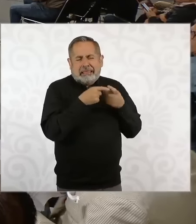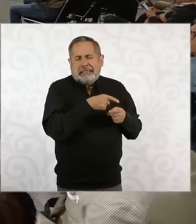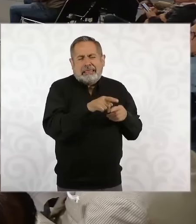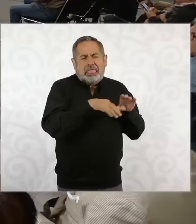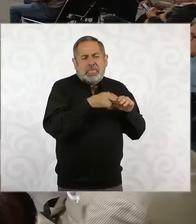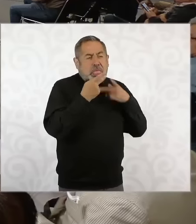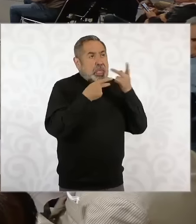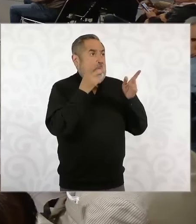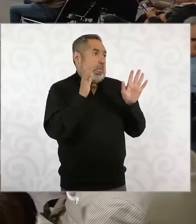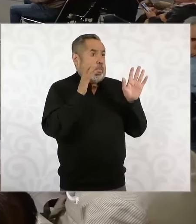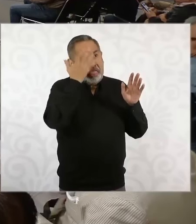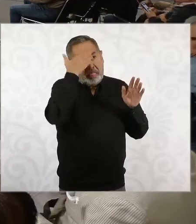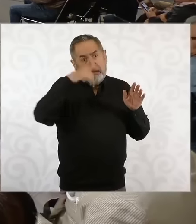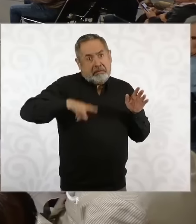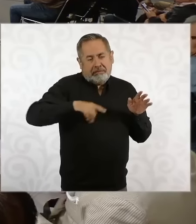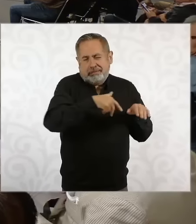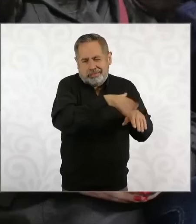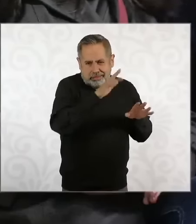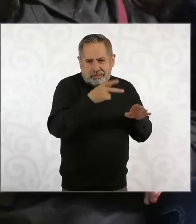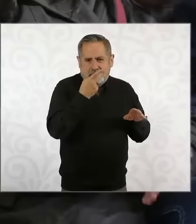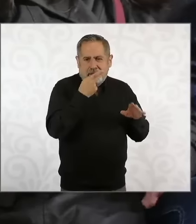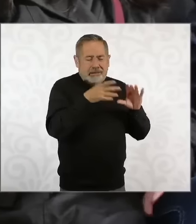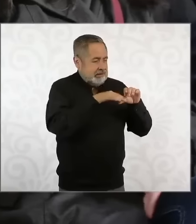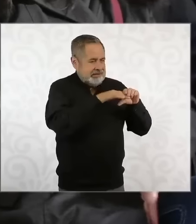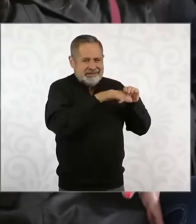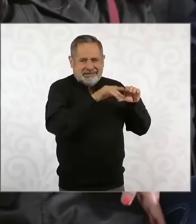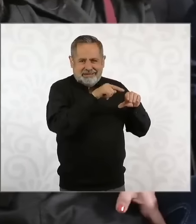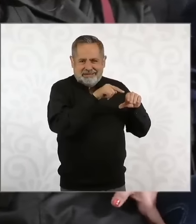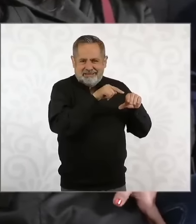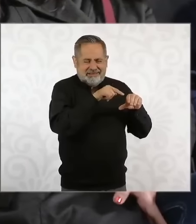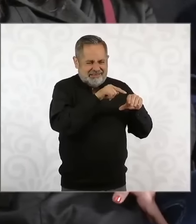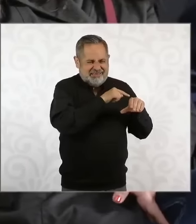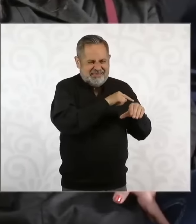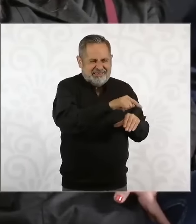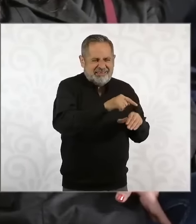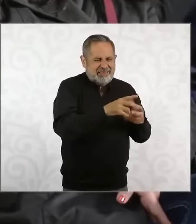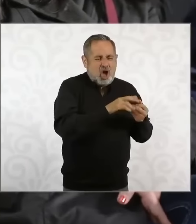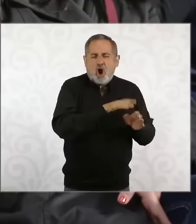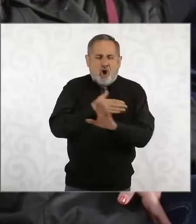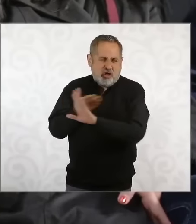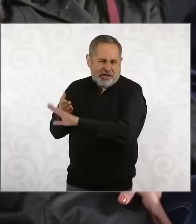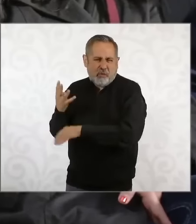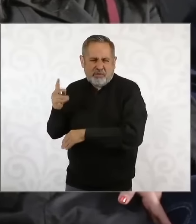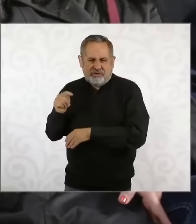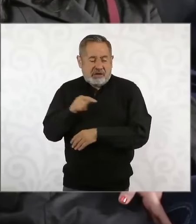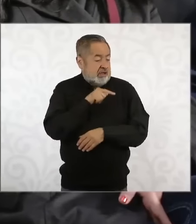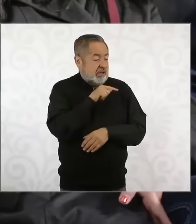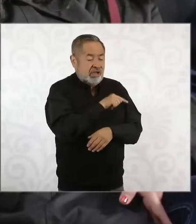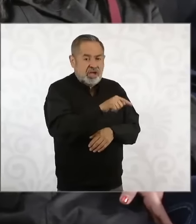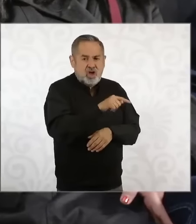Cratas y y bueno ahí de este de bueno de todo lo que es el grupo anti 4T que estaban asegurando que